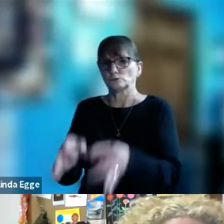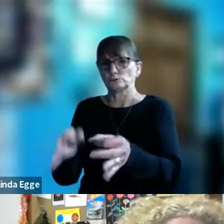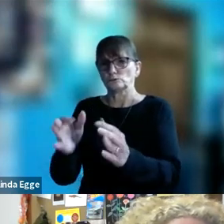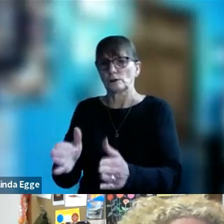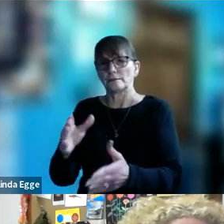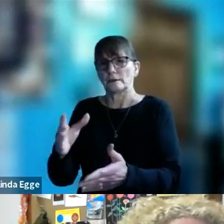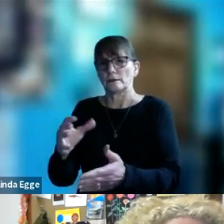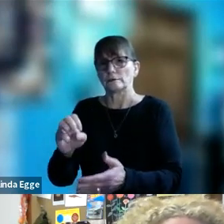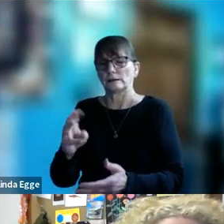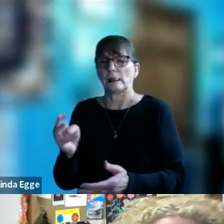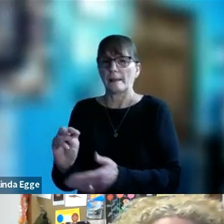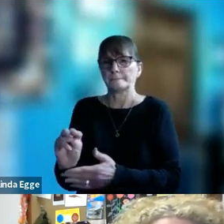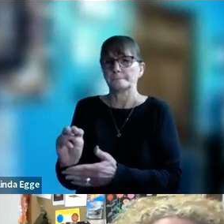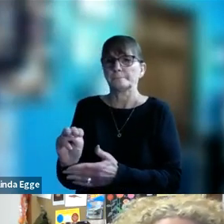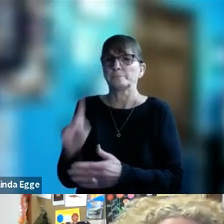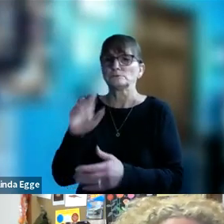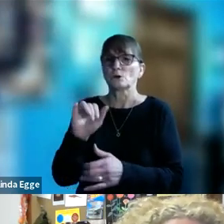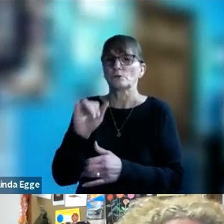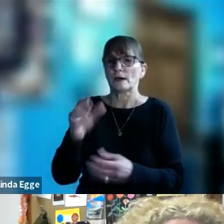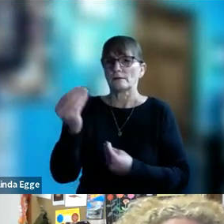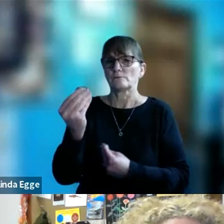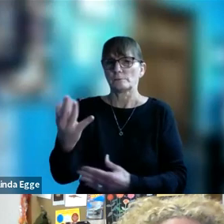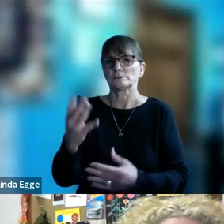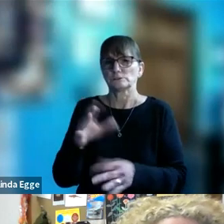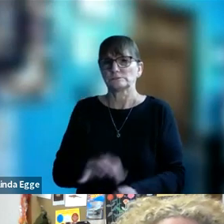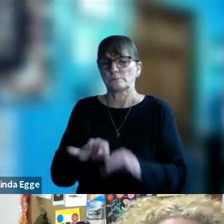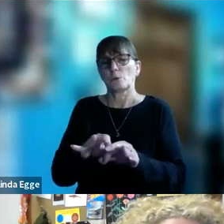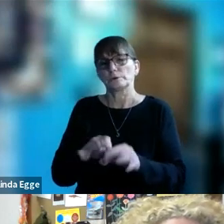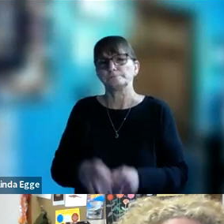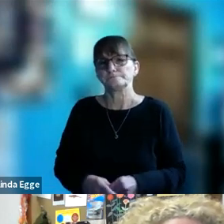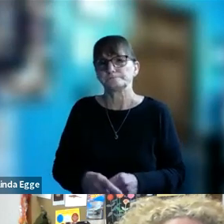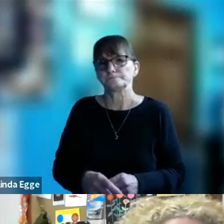Así que esa información sería muy útil si pudieran incluirla.